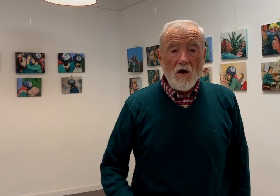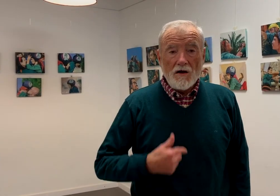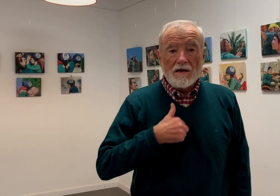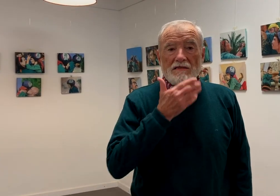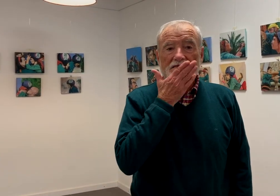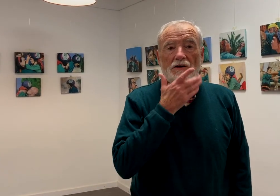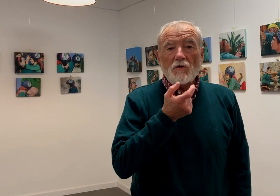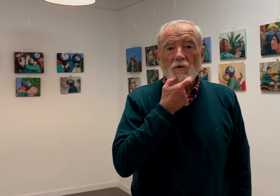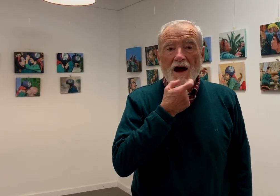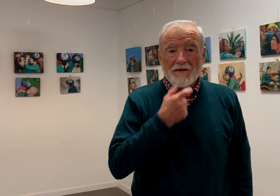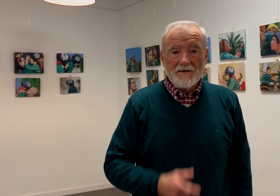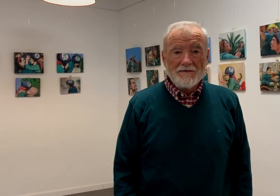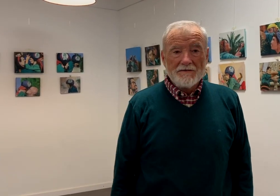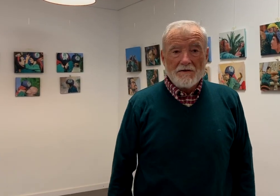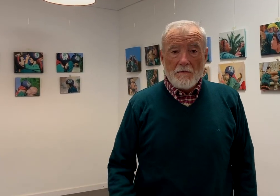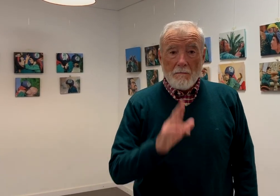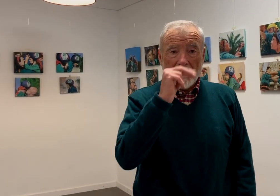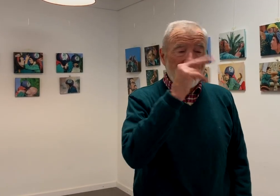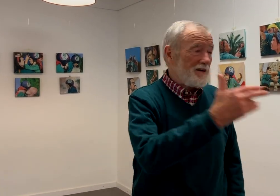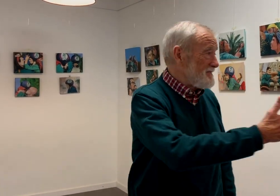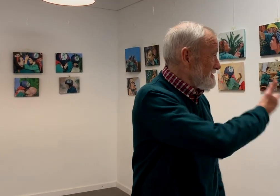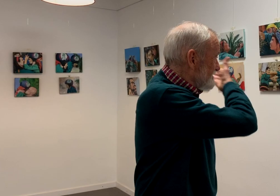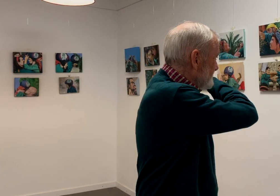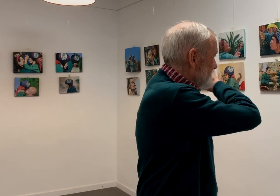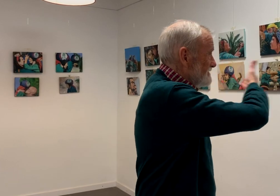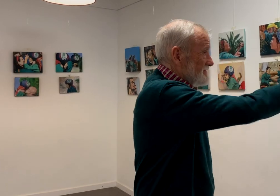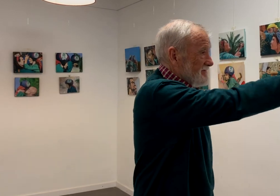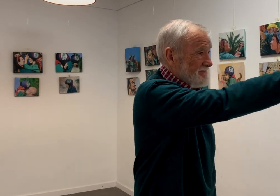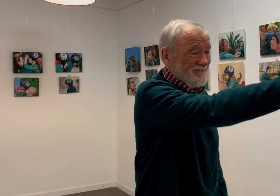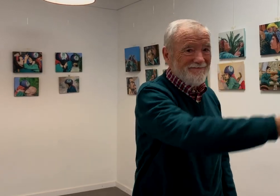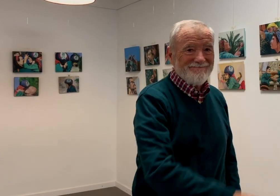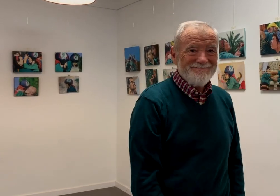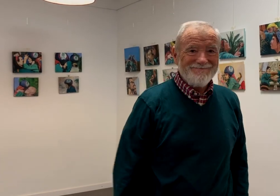Mi signombre es este y soy el pintor de estos cuadros.